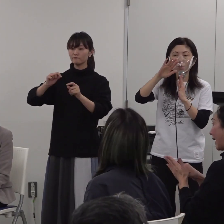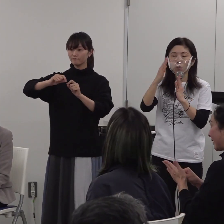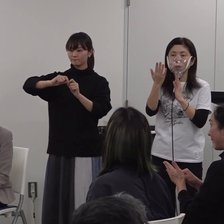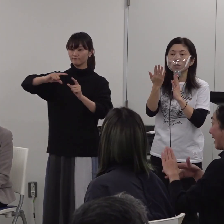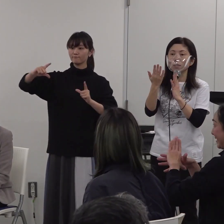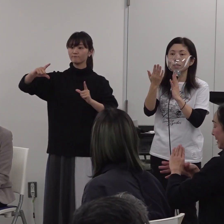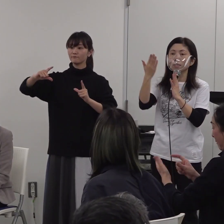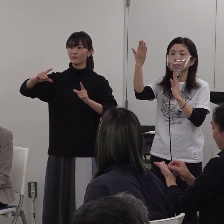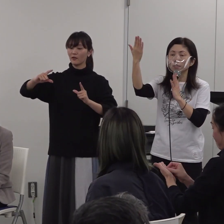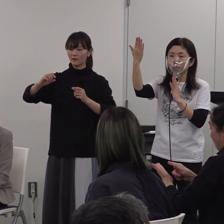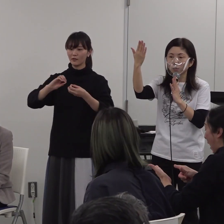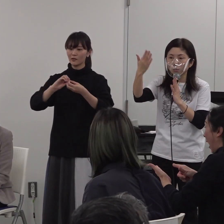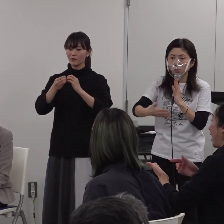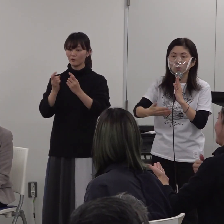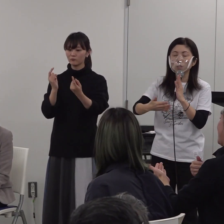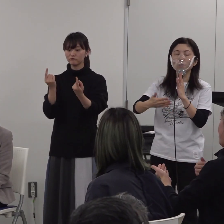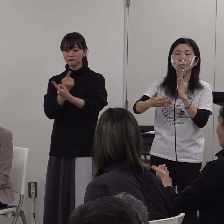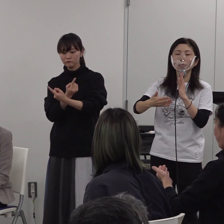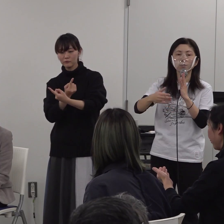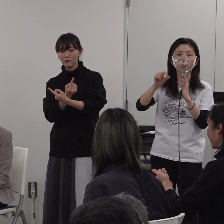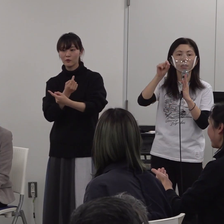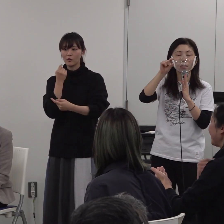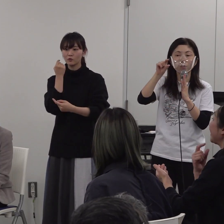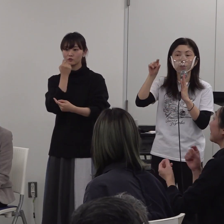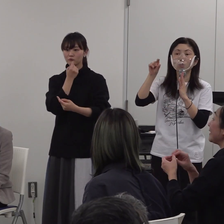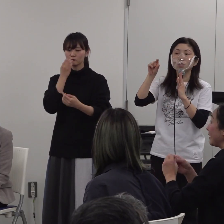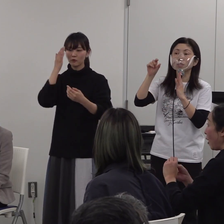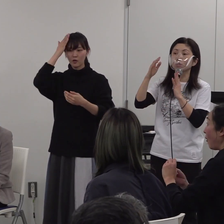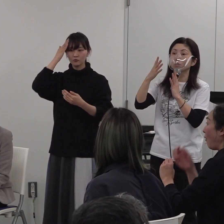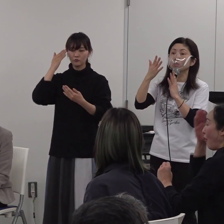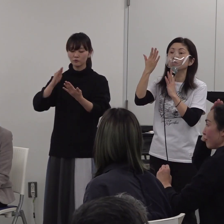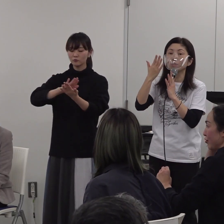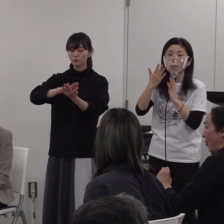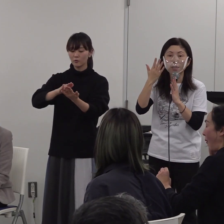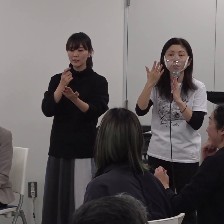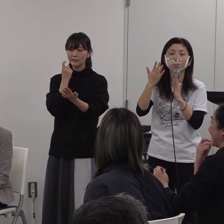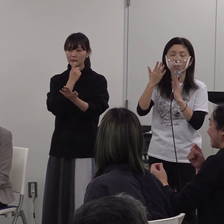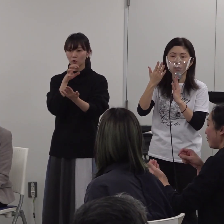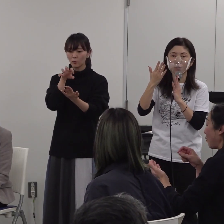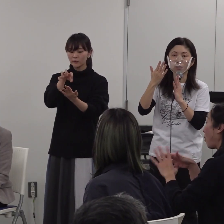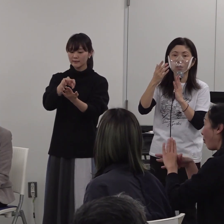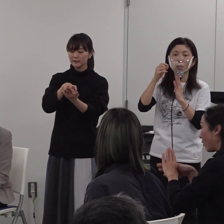色も反転させて黒いベースに白い文字だとすごく見えやすくなります